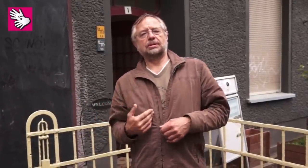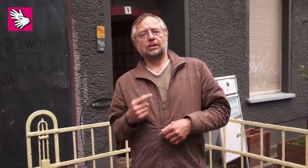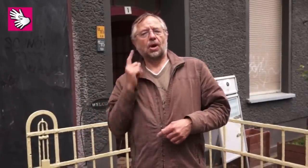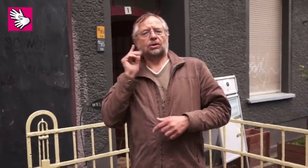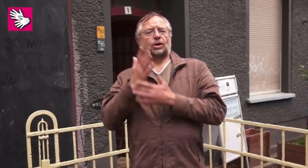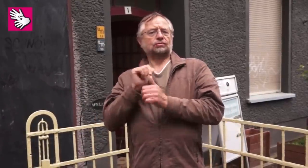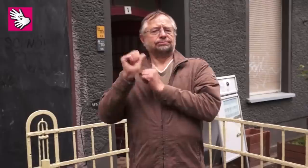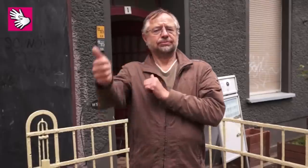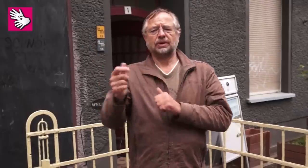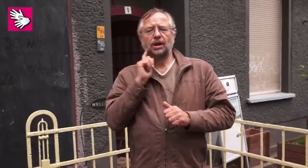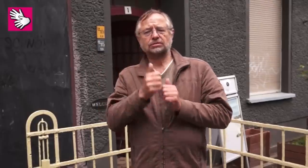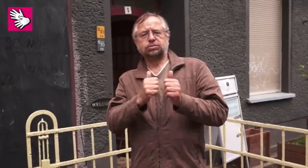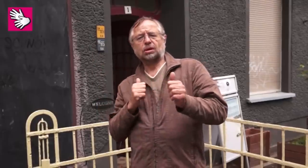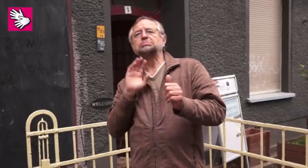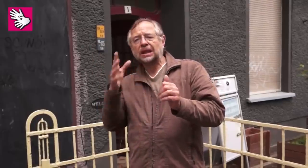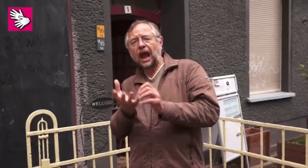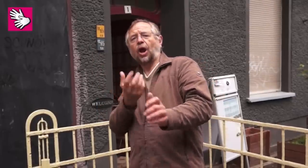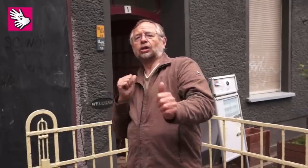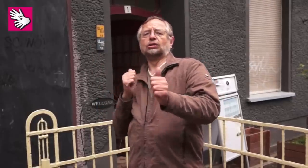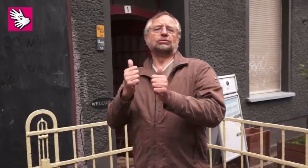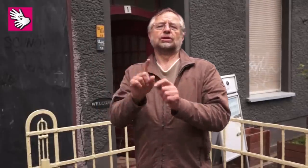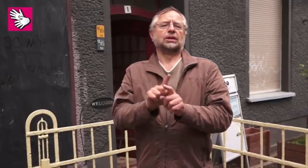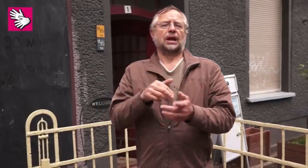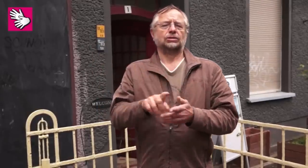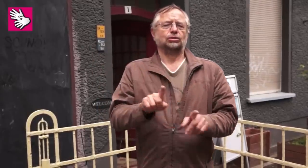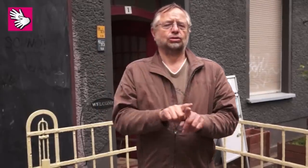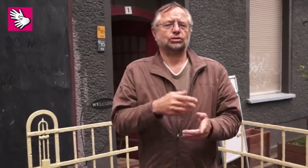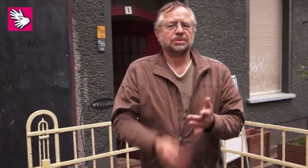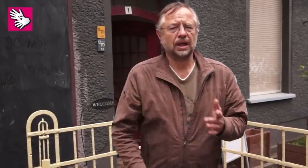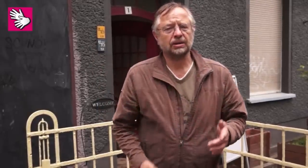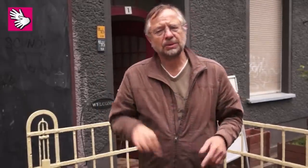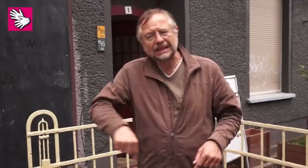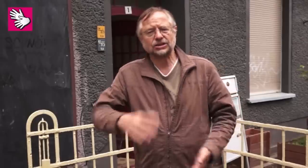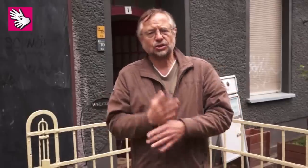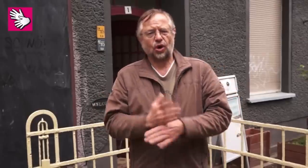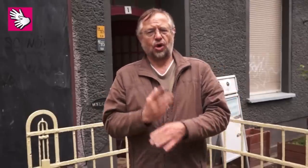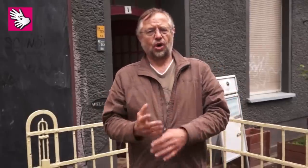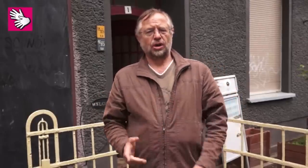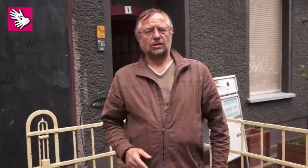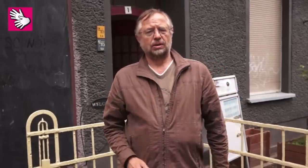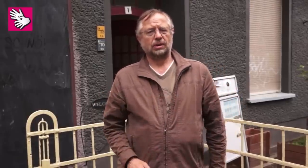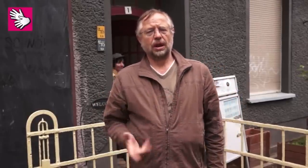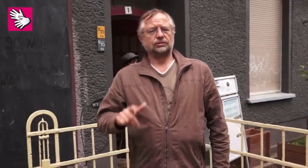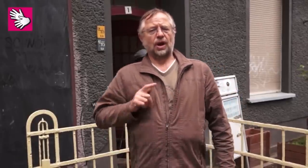hörende Kinder sind schon weiter voraus und die gehörlosen Kinder müssen das irgendwann nachholen. Wozu eigentlich? Wozu noch länger warten? Worauf noch weiter warten?